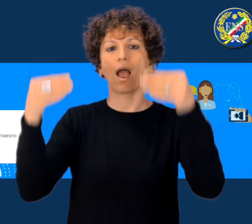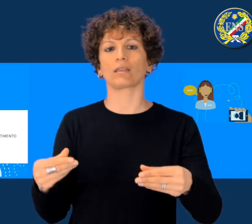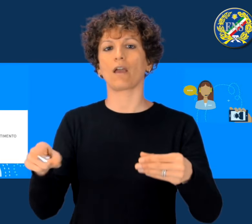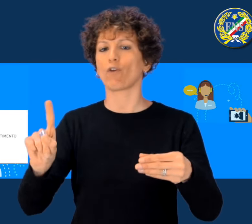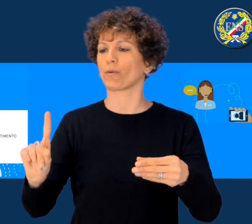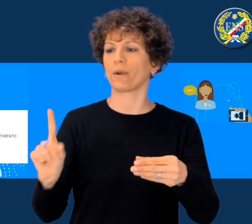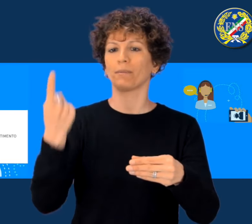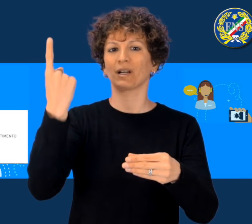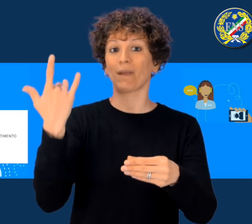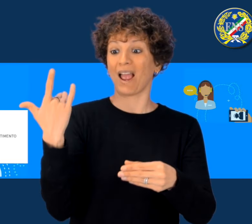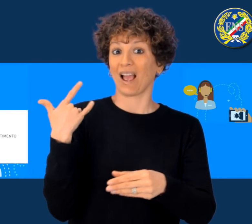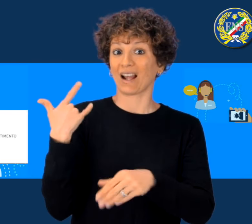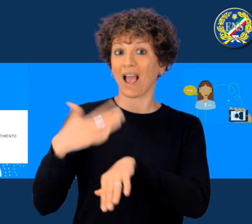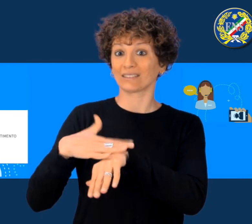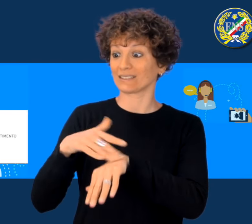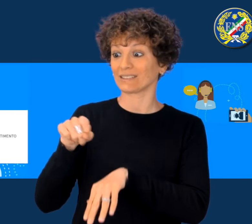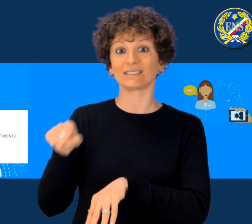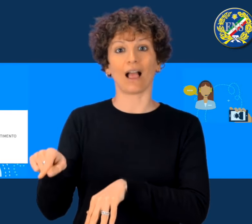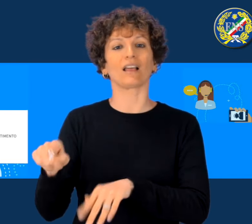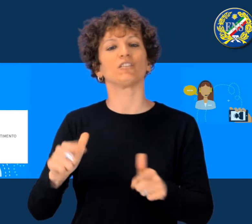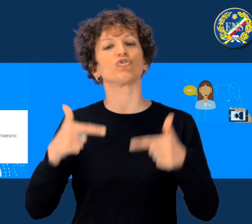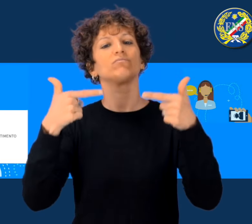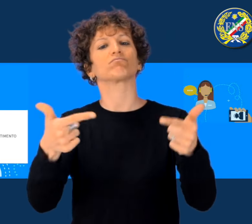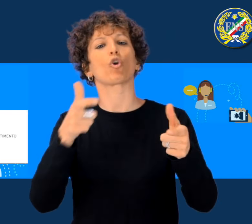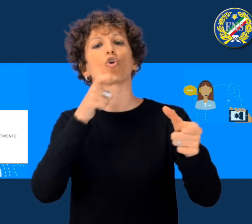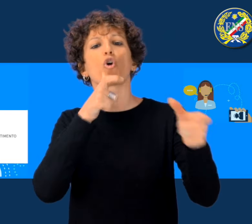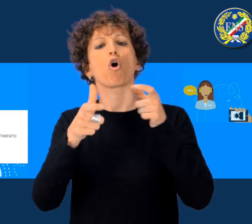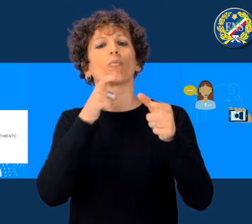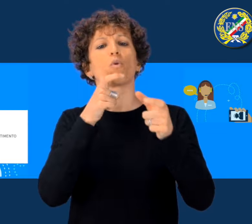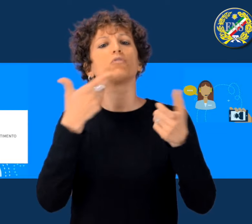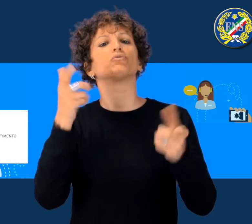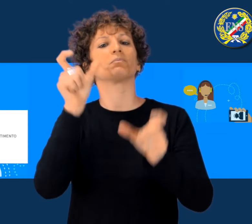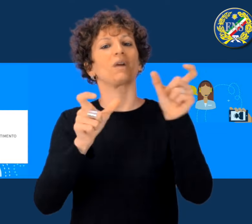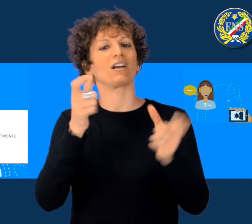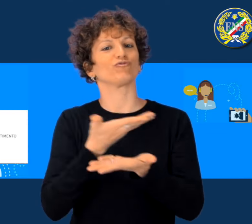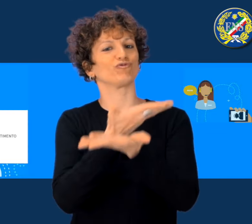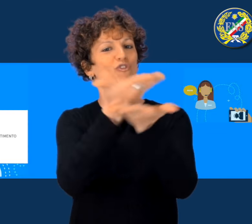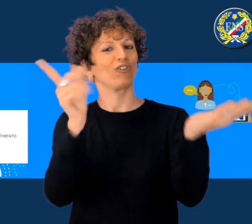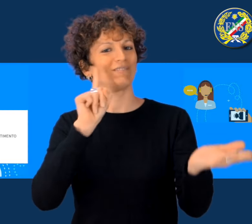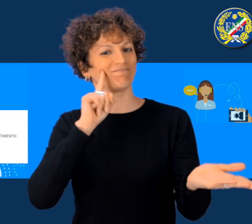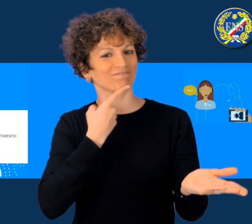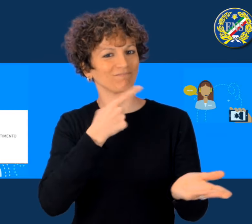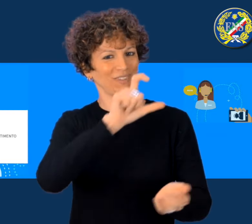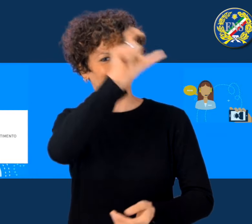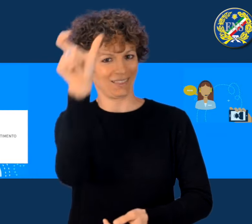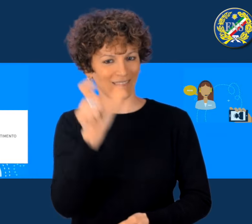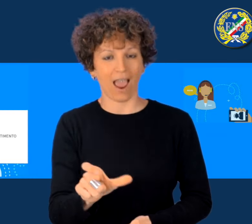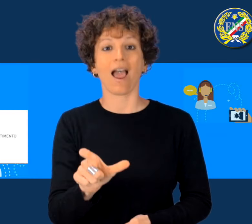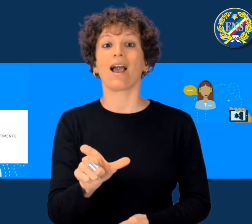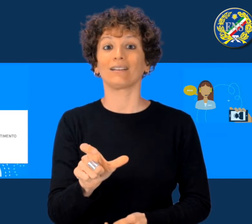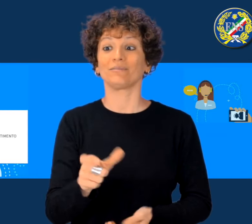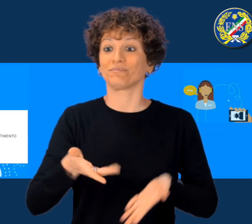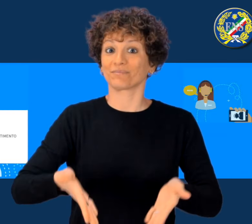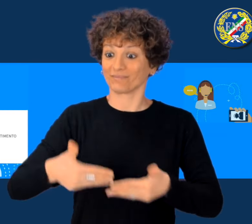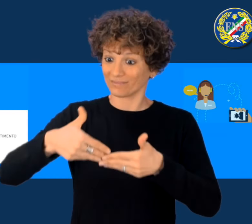la prima piattaforma di comunicazione per le persone sorde in Italia,